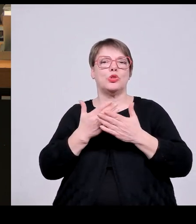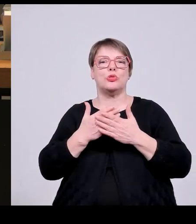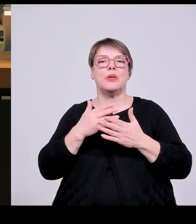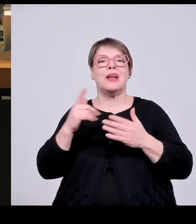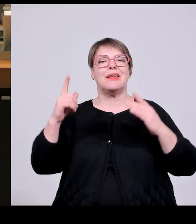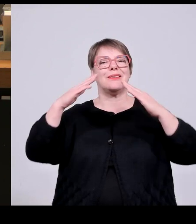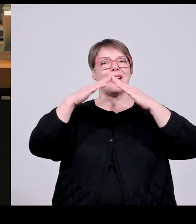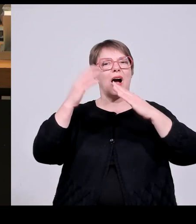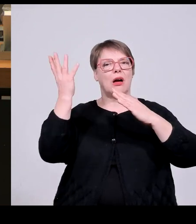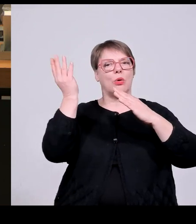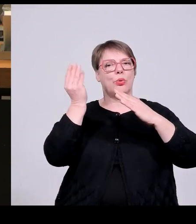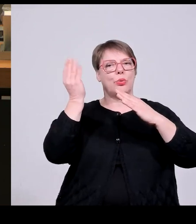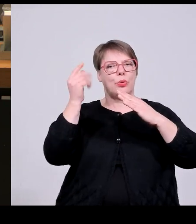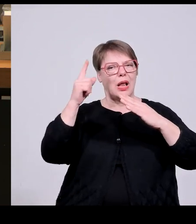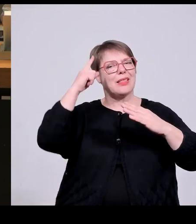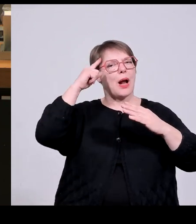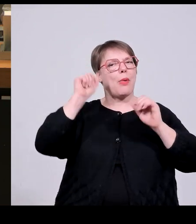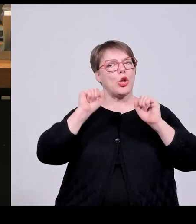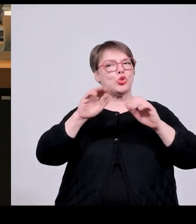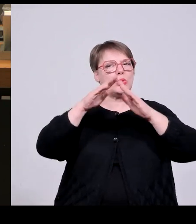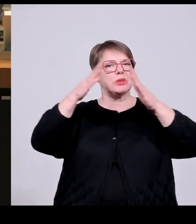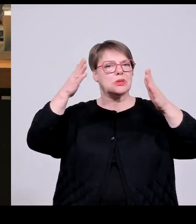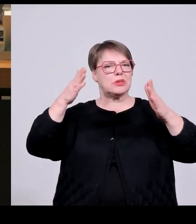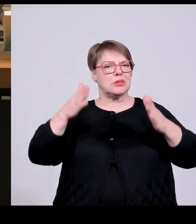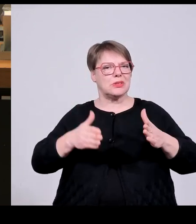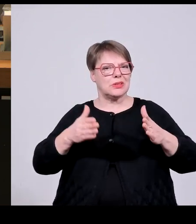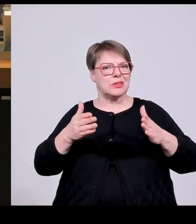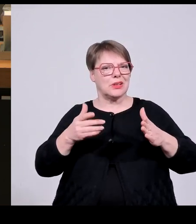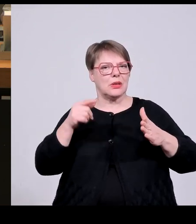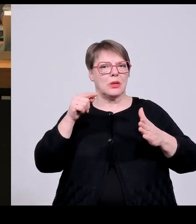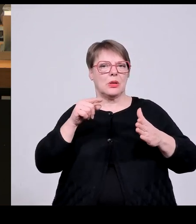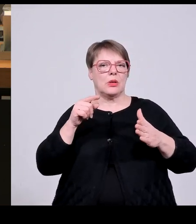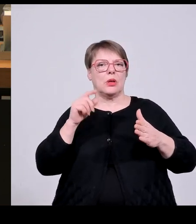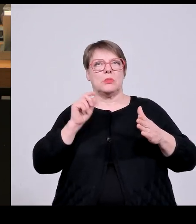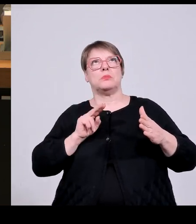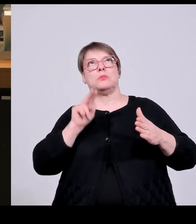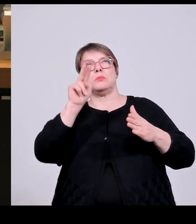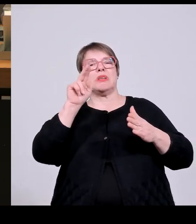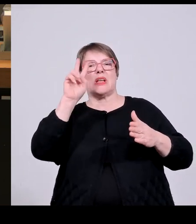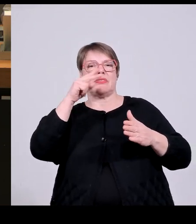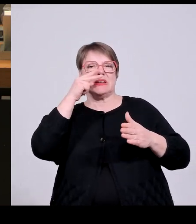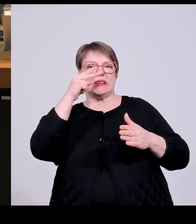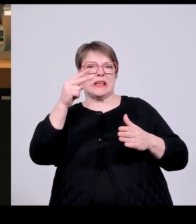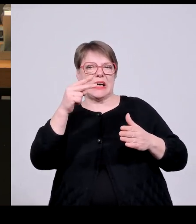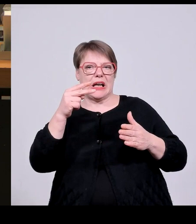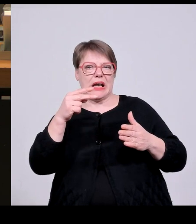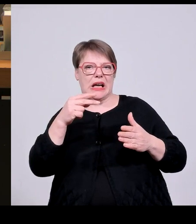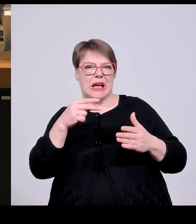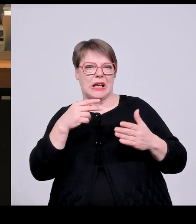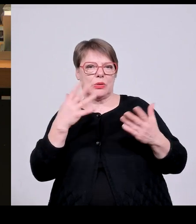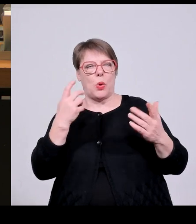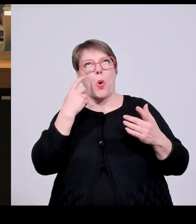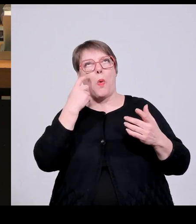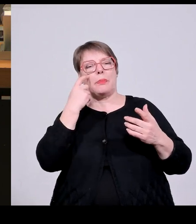Viele Beispiele zeigen, dass Klimaschutz und Denkmalschutz sich nicht ausschließen. Zahlreiche Praxisbeispiele , wie